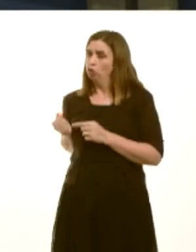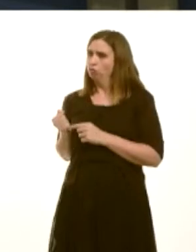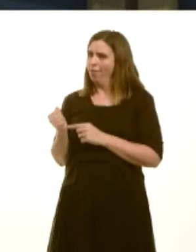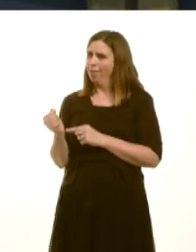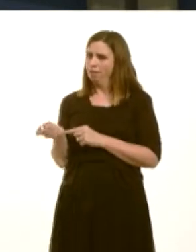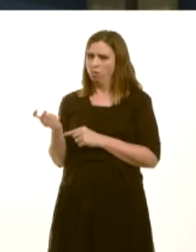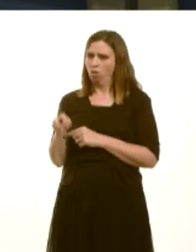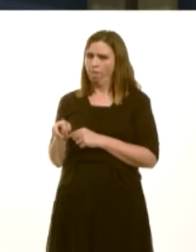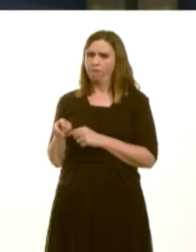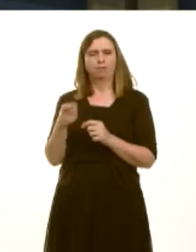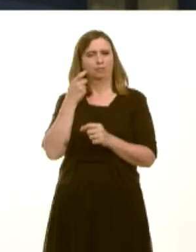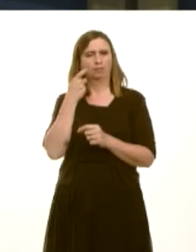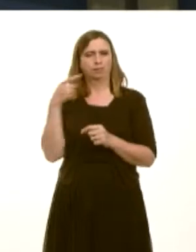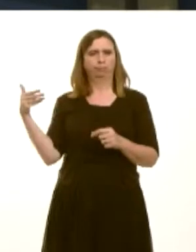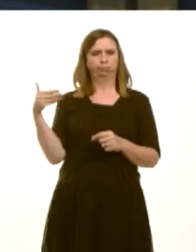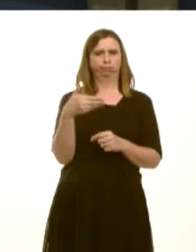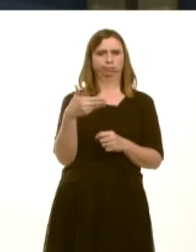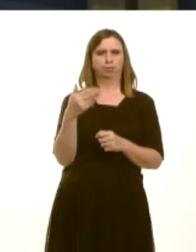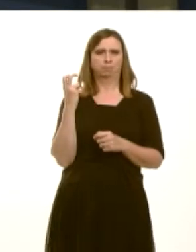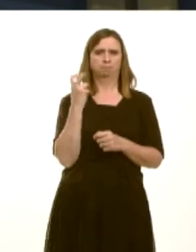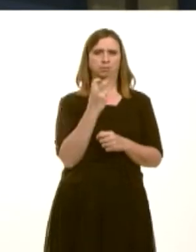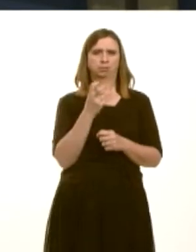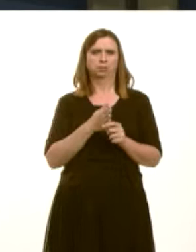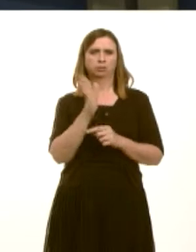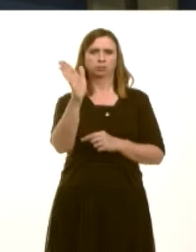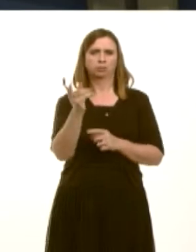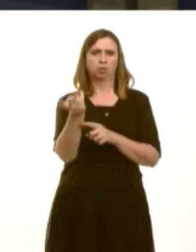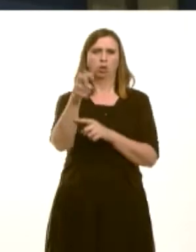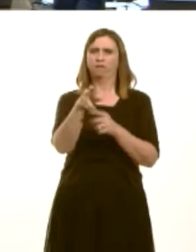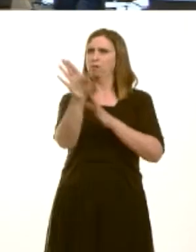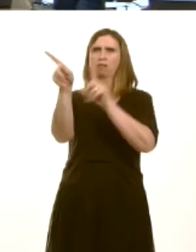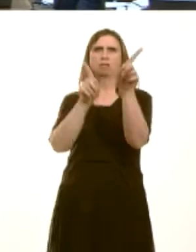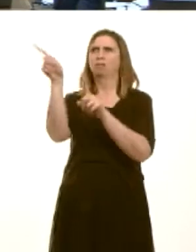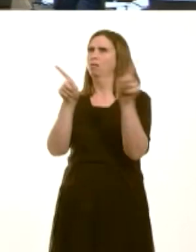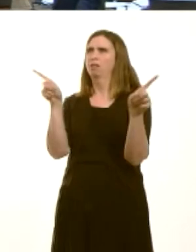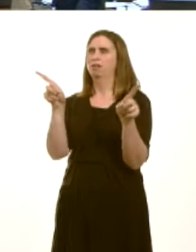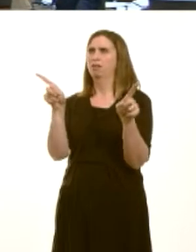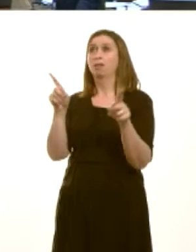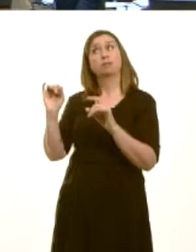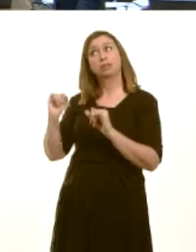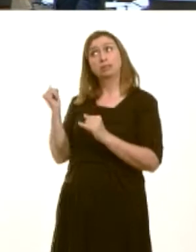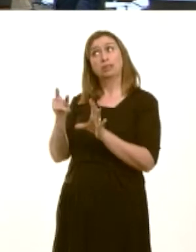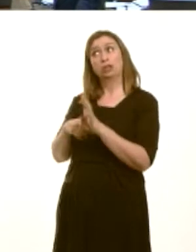‚ír awyren; iawn, wrth gwrs, yr hen Weinidog Ieuan Wyn Jones oedd y tu Ùl i hynny. Ynglyn